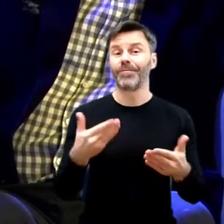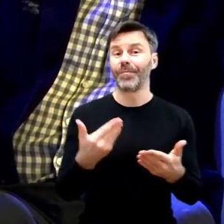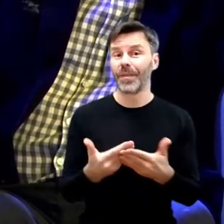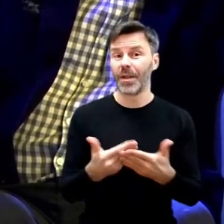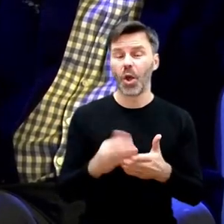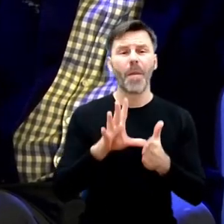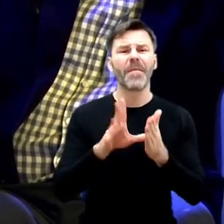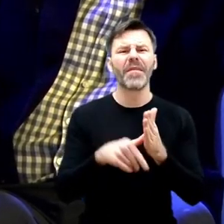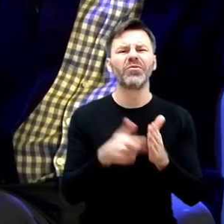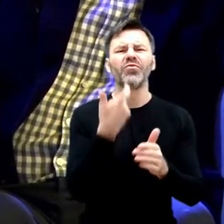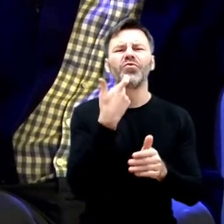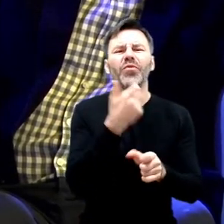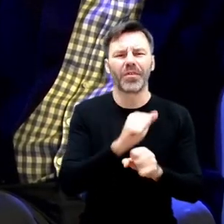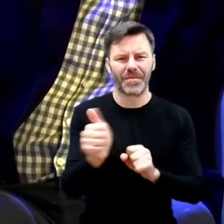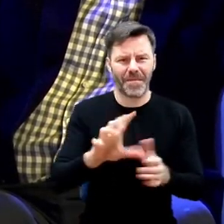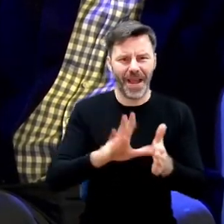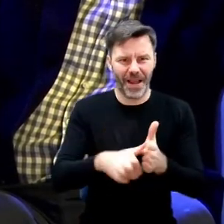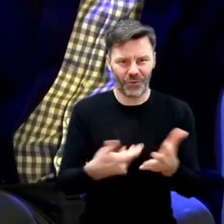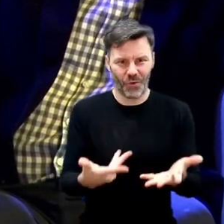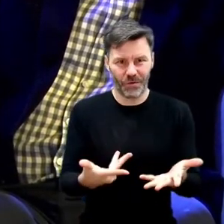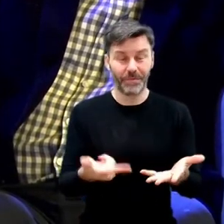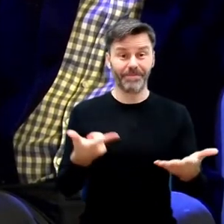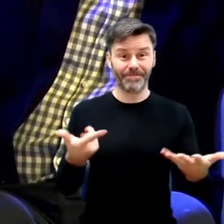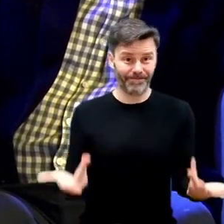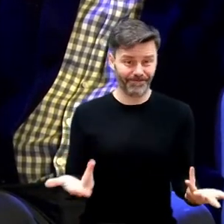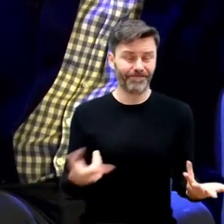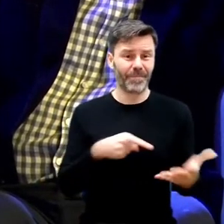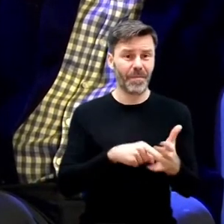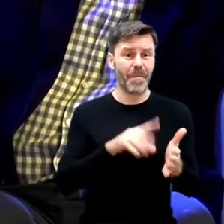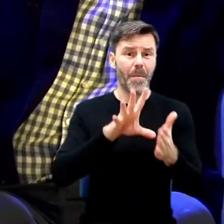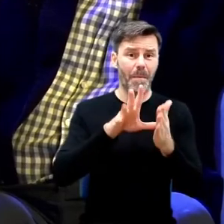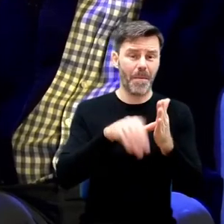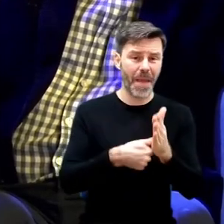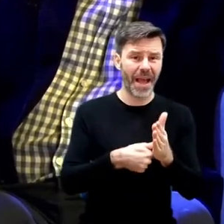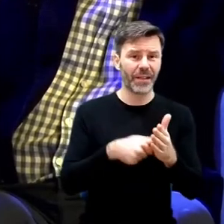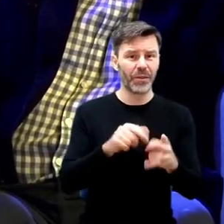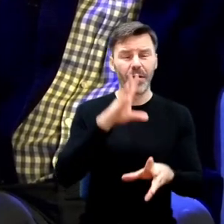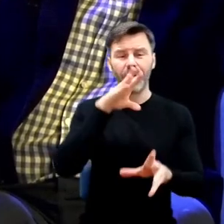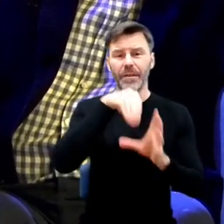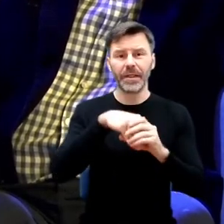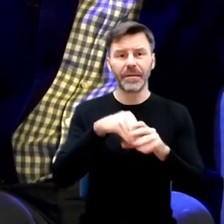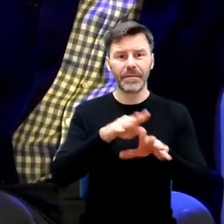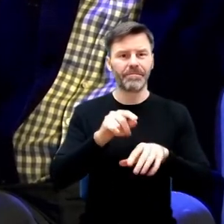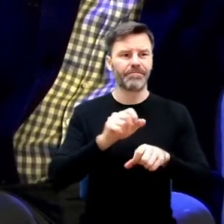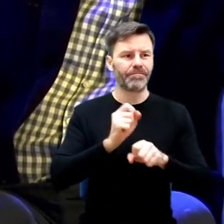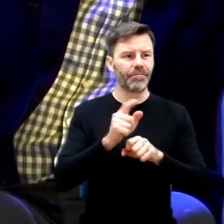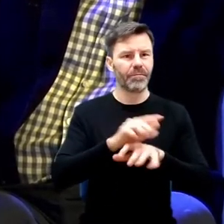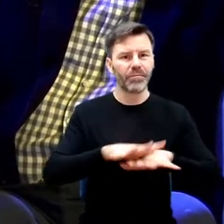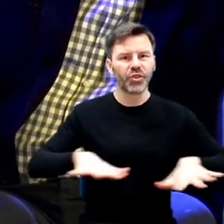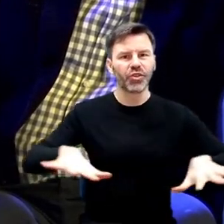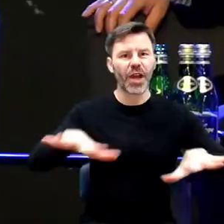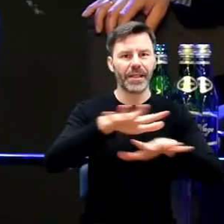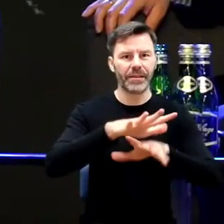Miasto jest mozaiką przestrzeni pracy i przestrzeni zamieszkania.